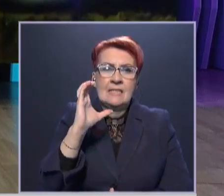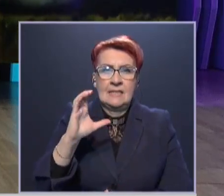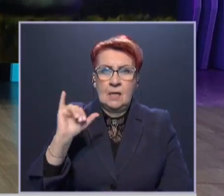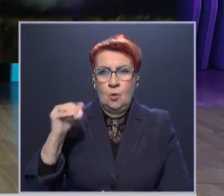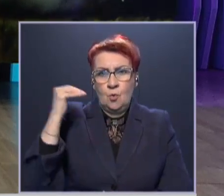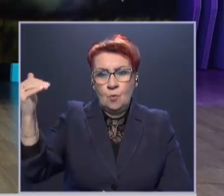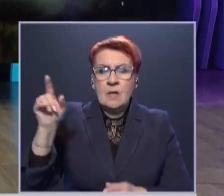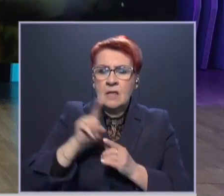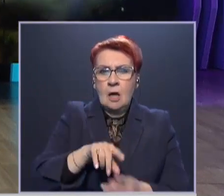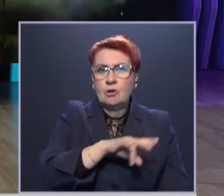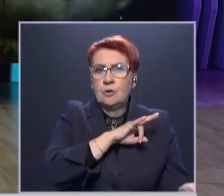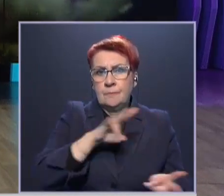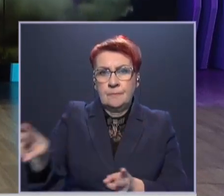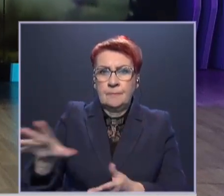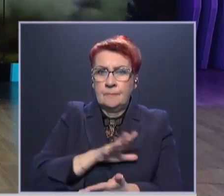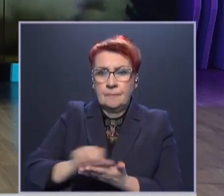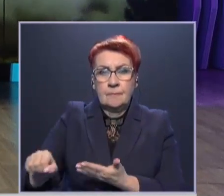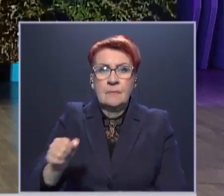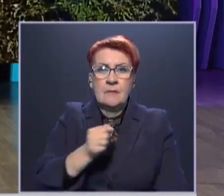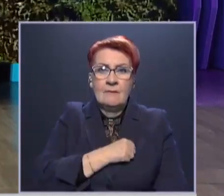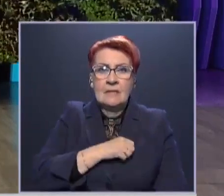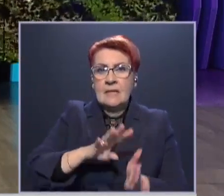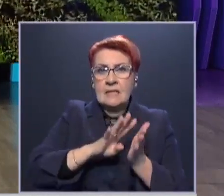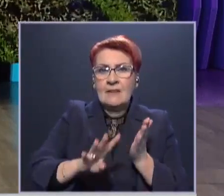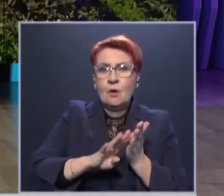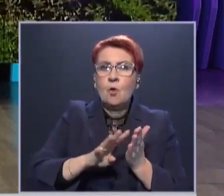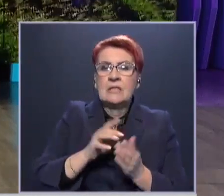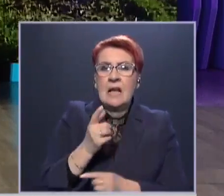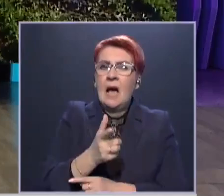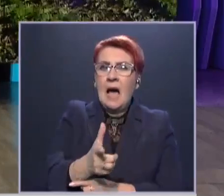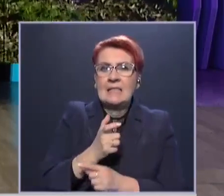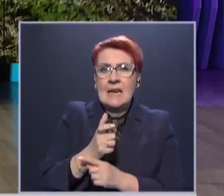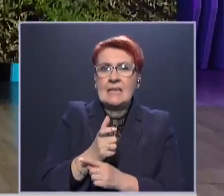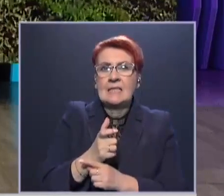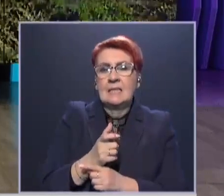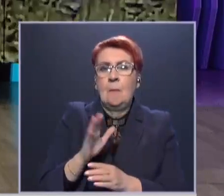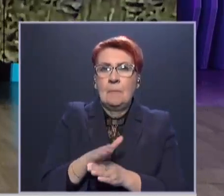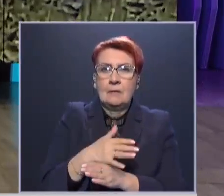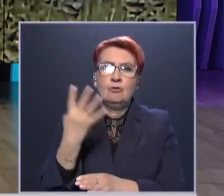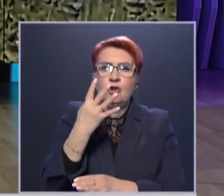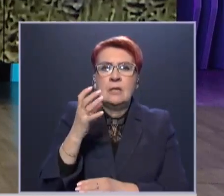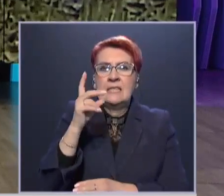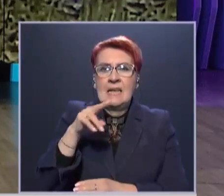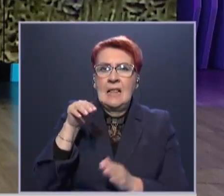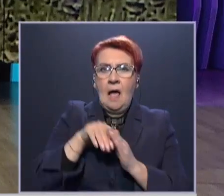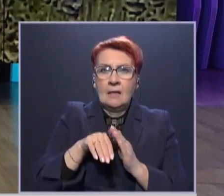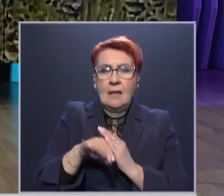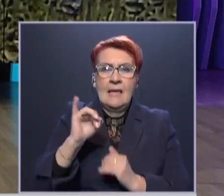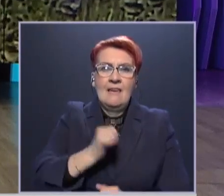поражены пять пунктов управления войсками 90 артиллерийских подразделений четыре склада боеприпасов и военная техника